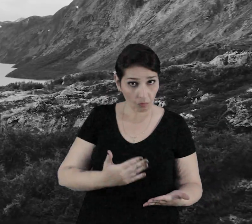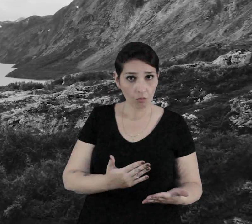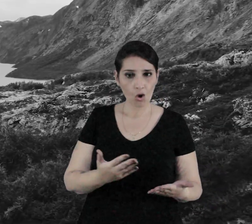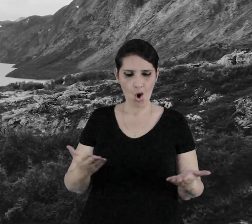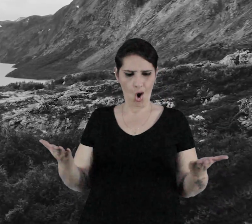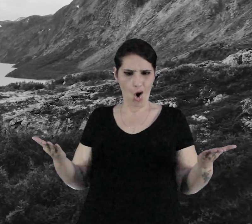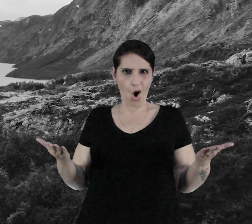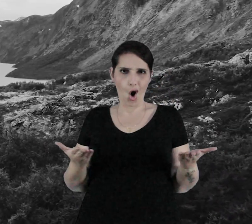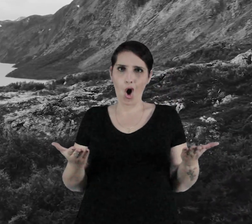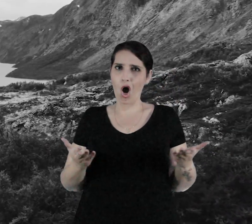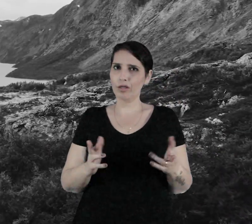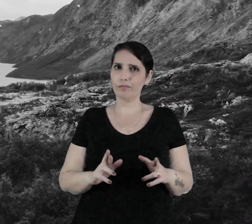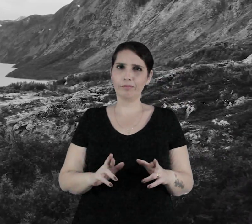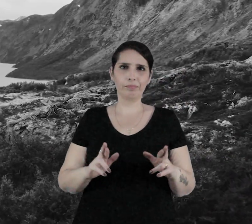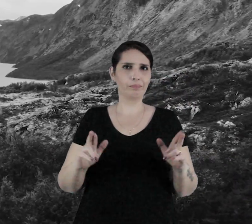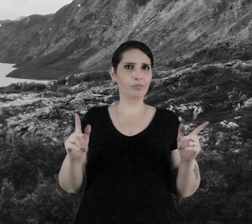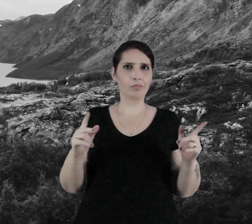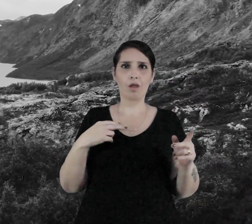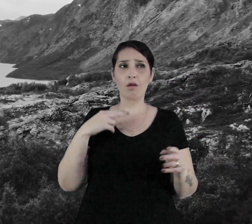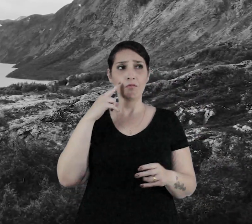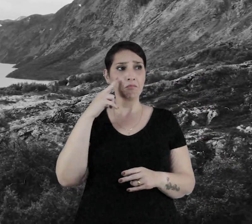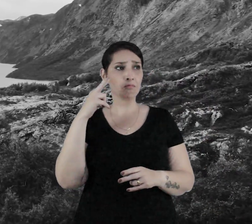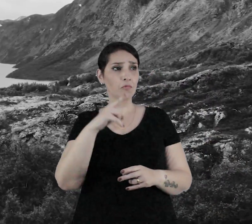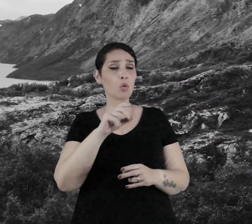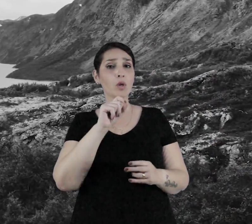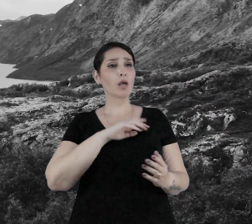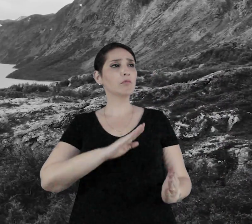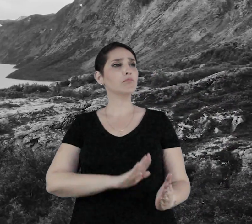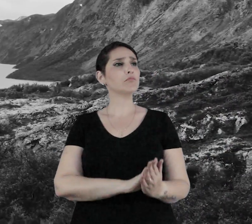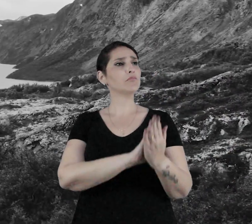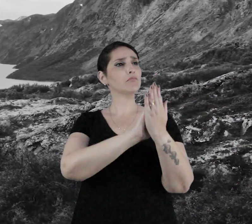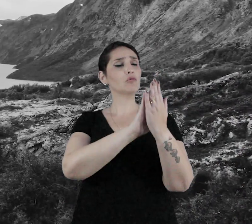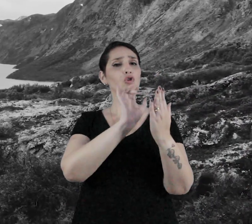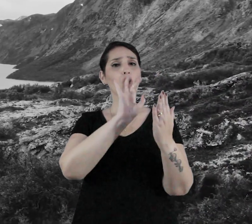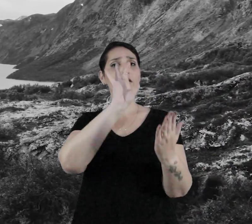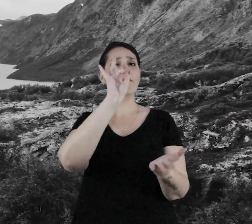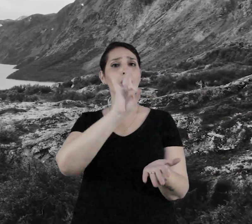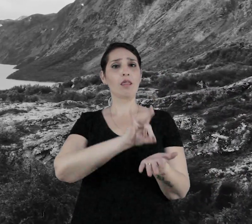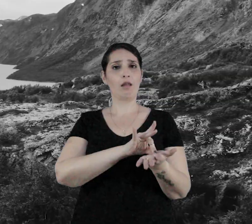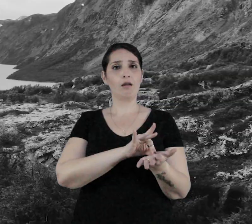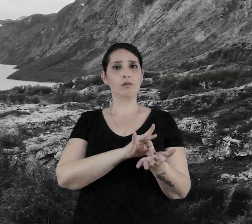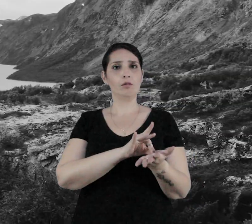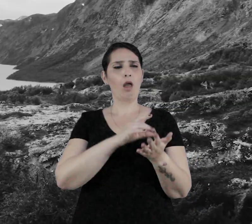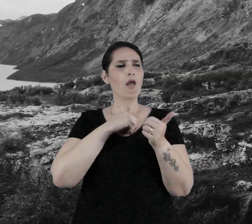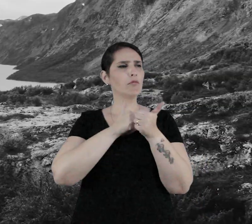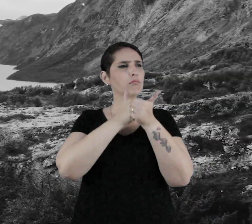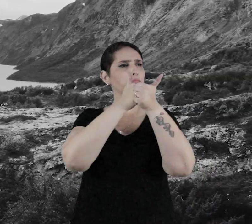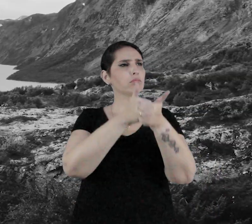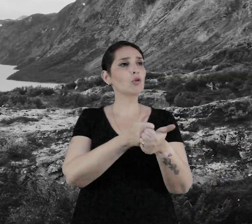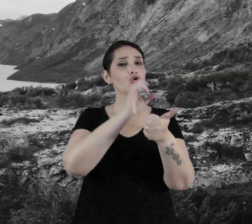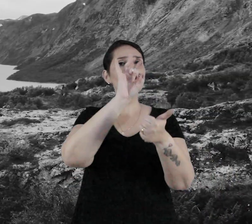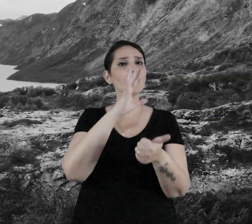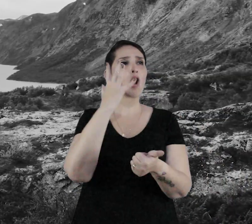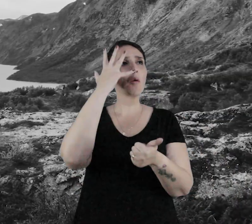Mas hoje nos ajoelhamos apenas diante da verdade. Seguimos tão somente a beleza